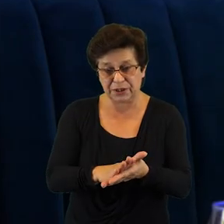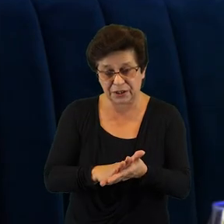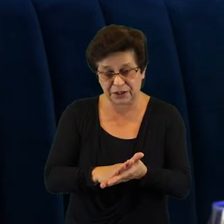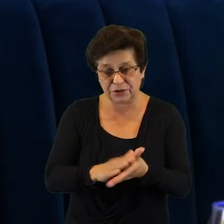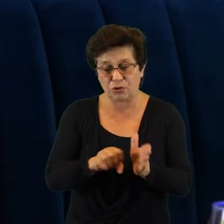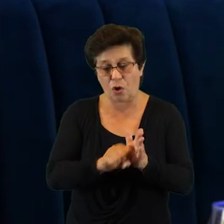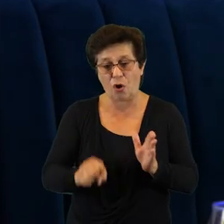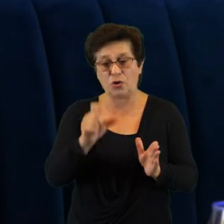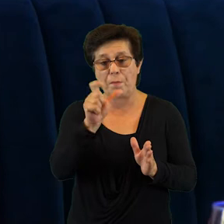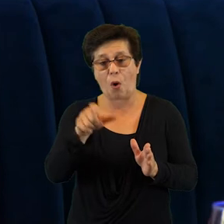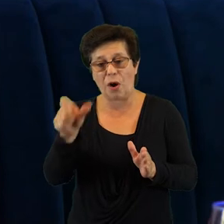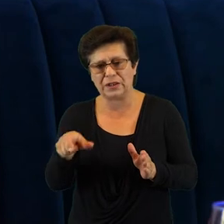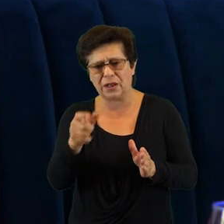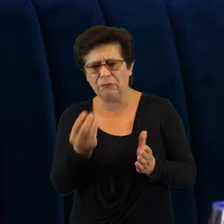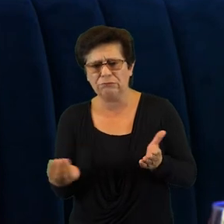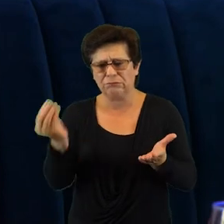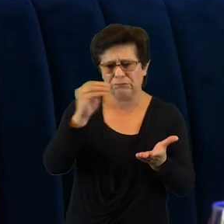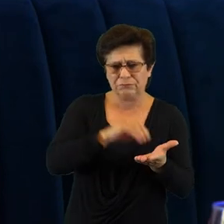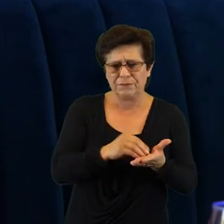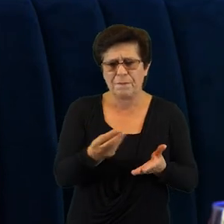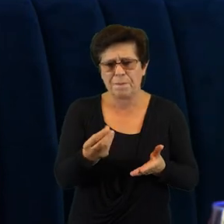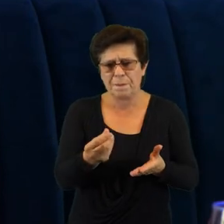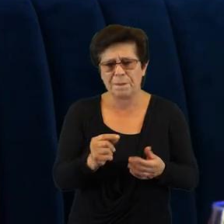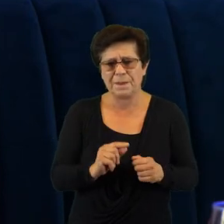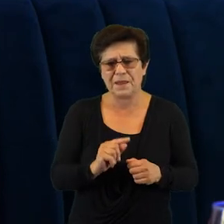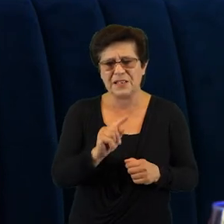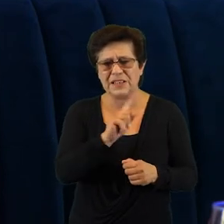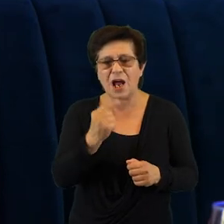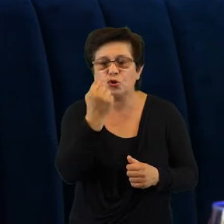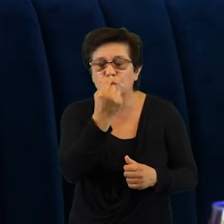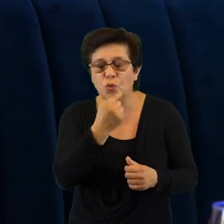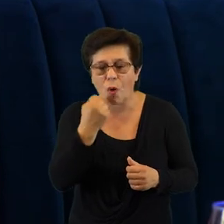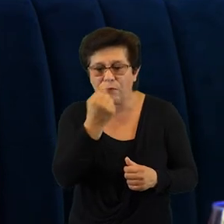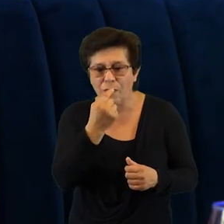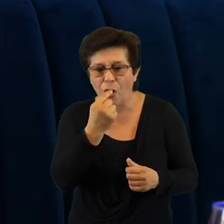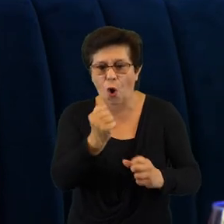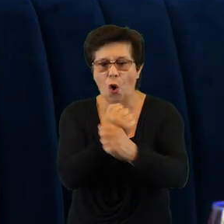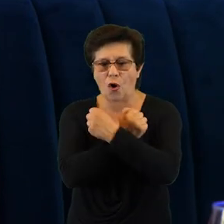ale dodatkowo płaciło się za słówko "kochanemu". Bo można też było dostać taką dedykację